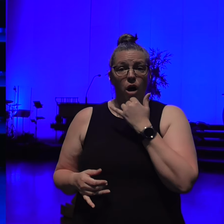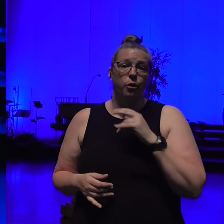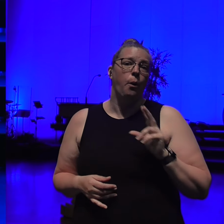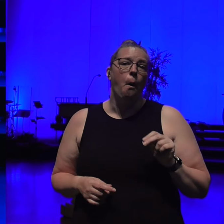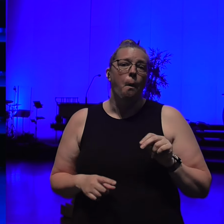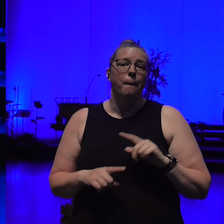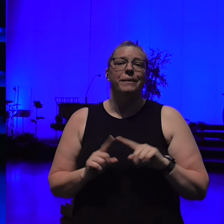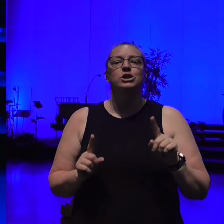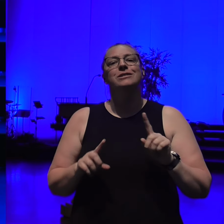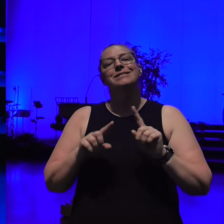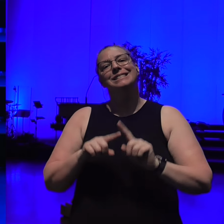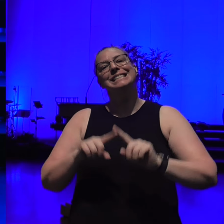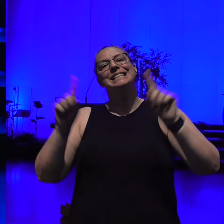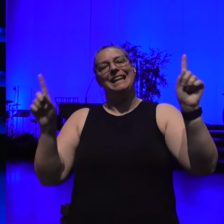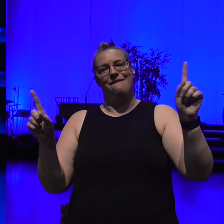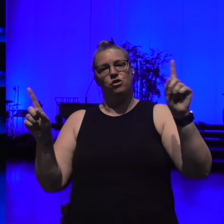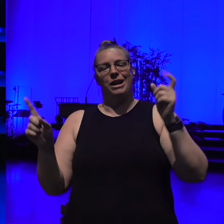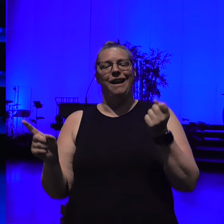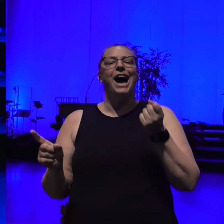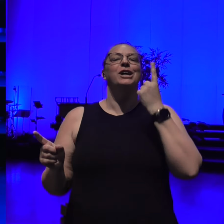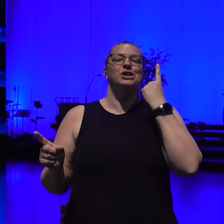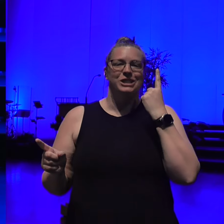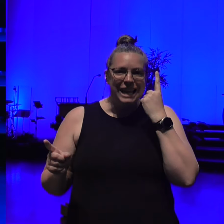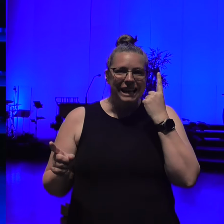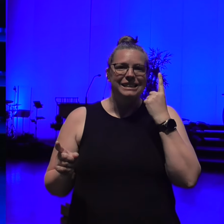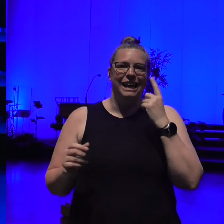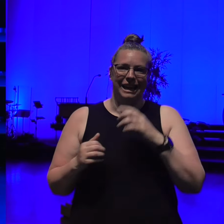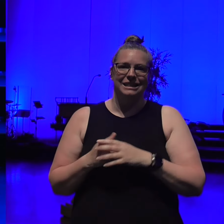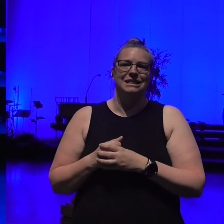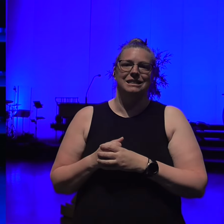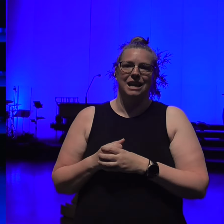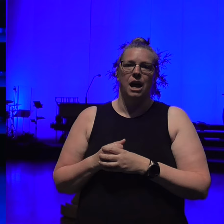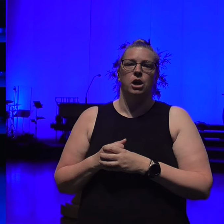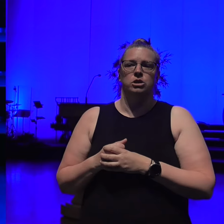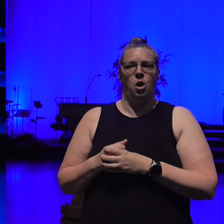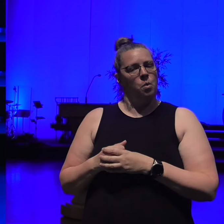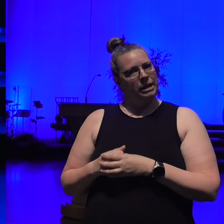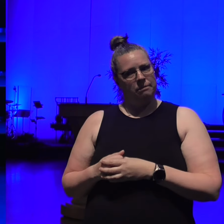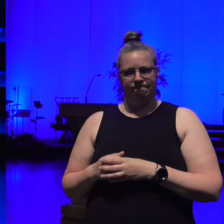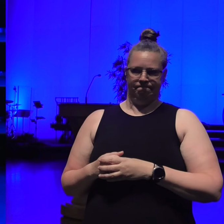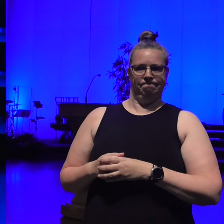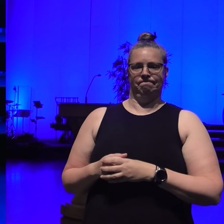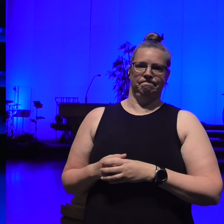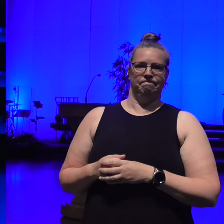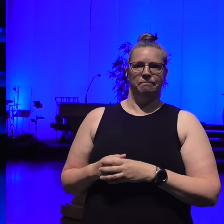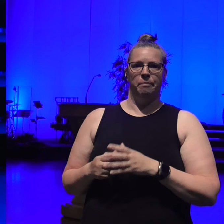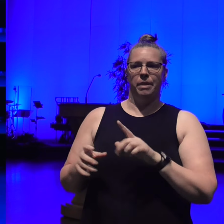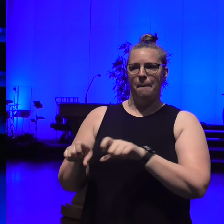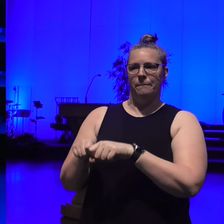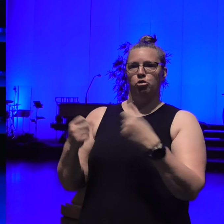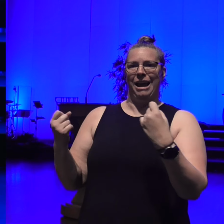acaso, eh, puede hacernos querer el uno al otro cuando alguien rompe nuestro límite de una manera inocente